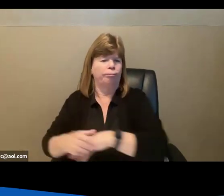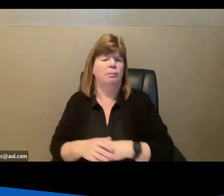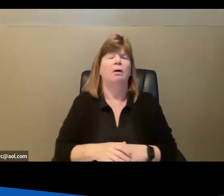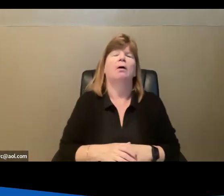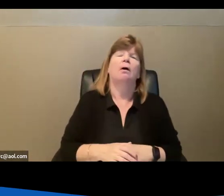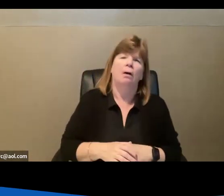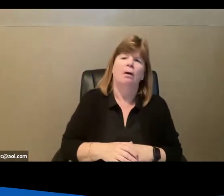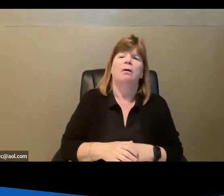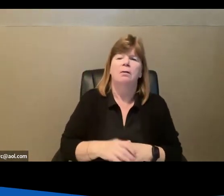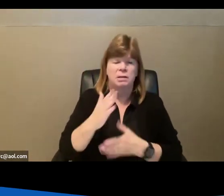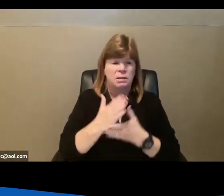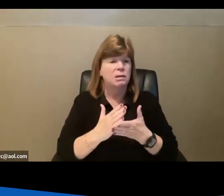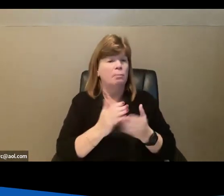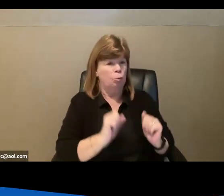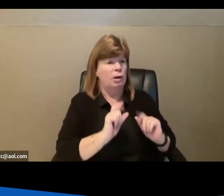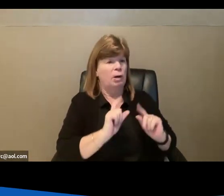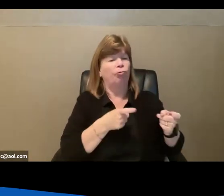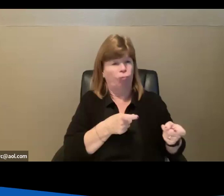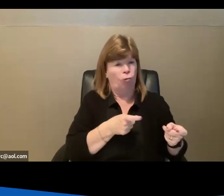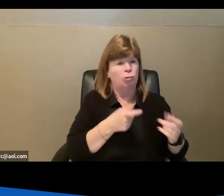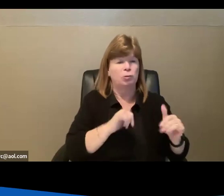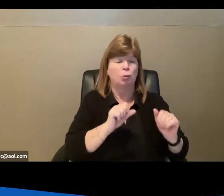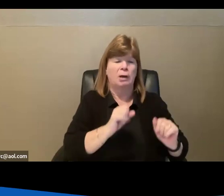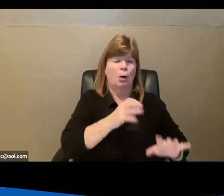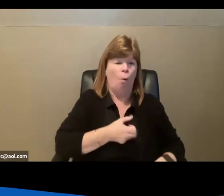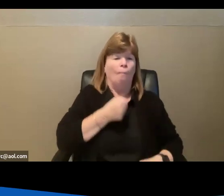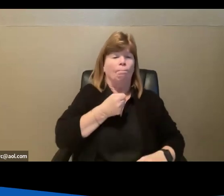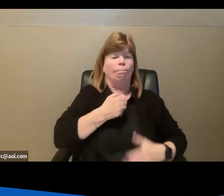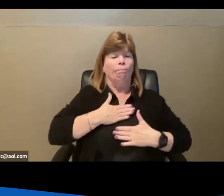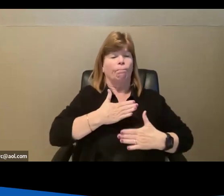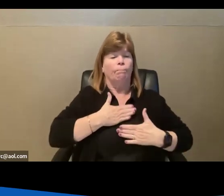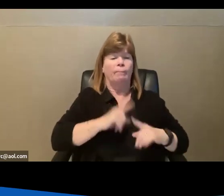Hay algunas cosas sobre las que tienes control. Todavía puedes aguantar la respiración, pero tu cuerpo va a respirar porque